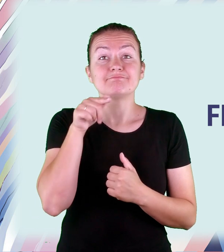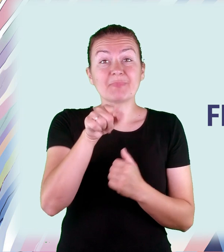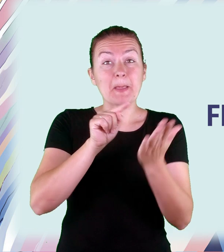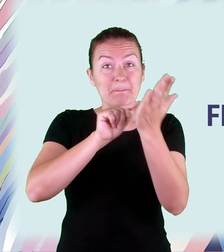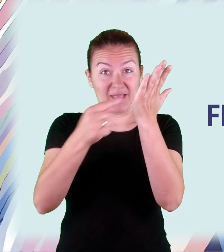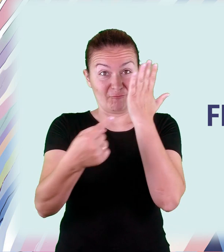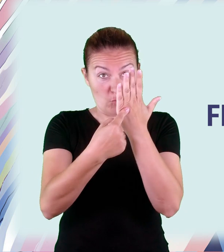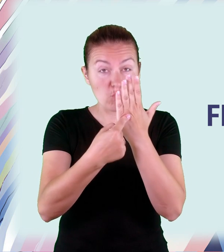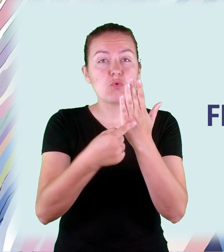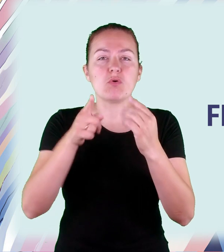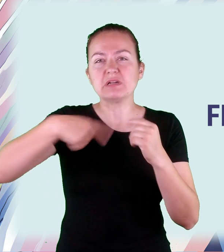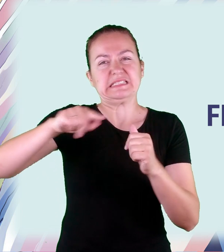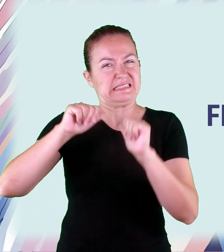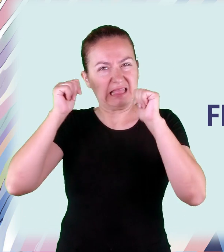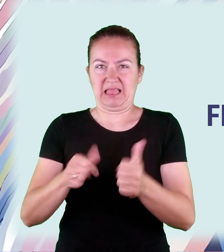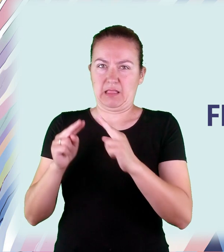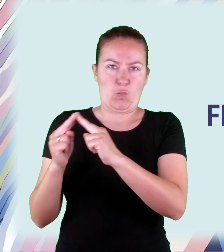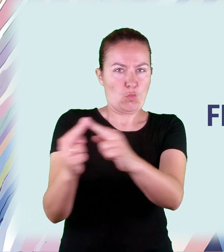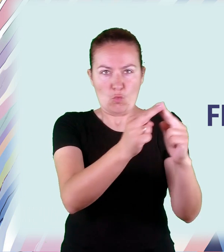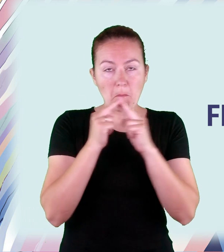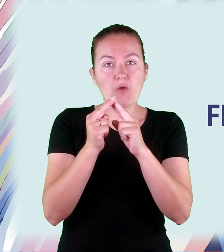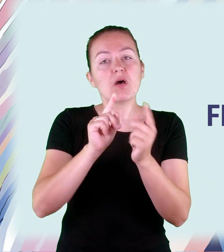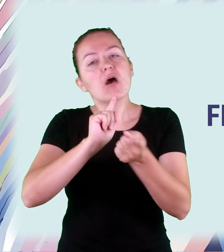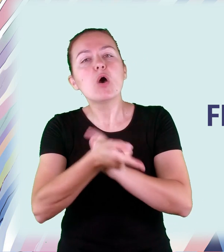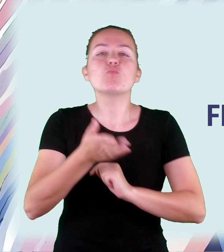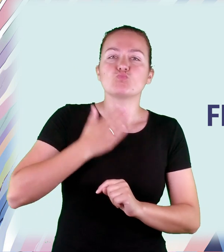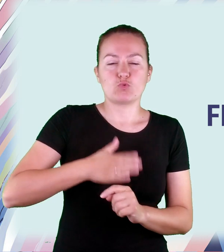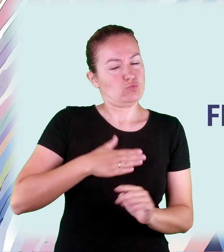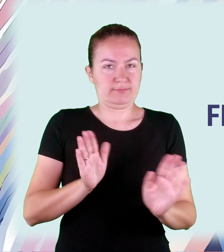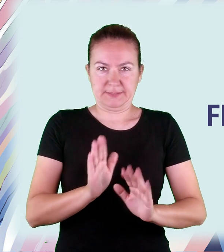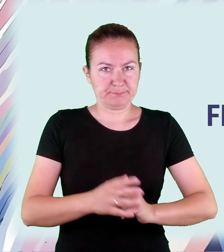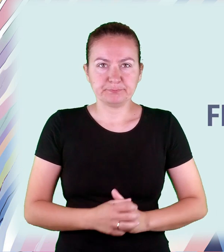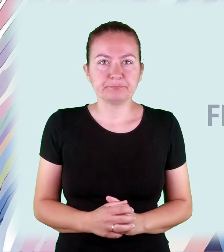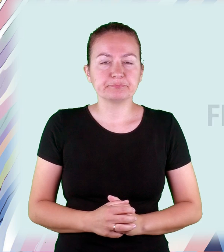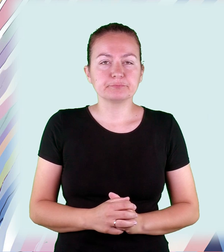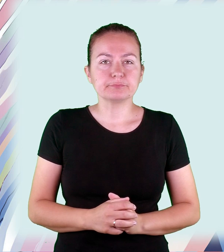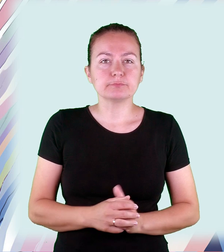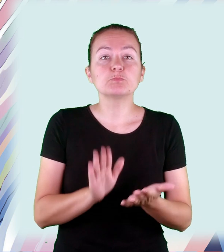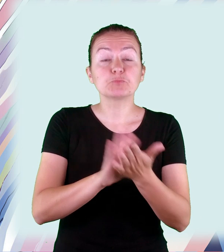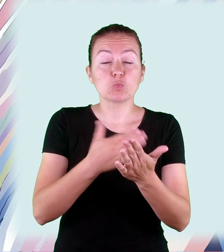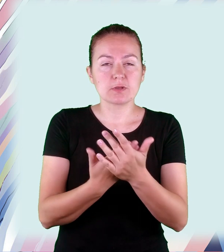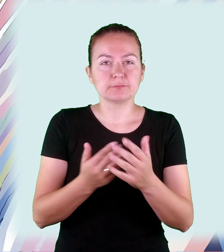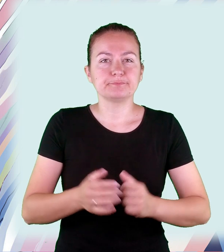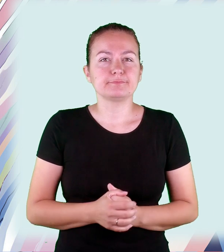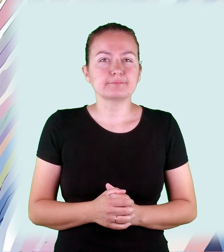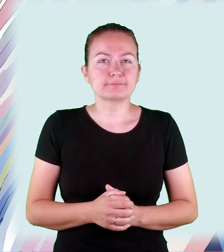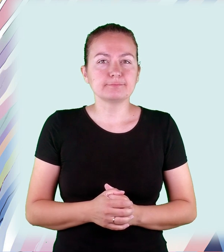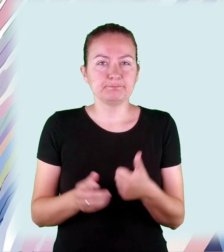Prawdziwe znaczenia frazeologizmów są przyjęte na stałe i nie wolno ich zmieniać. Na przykład